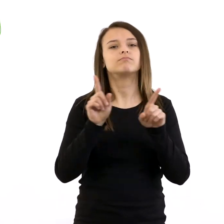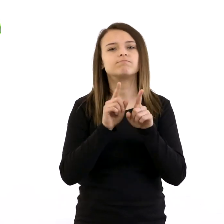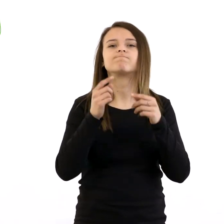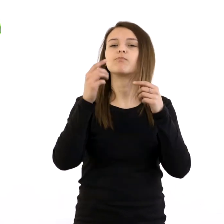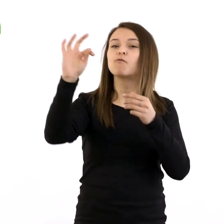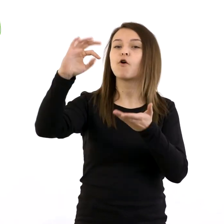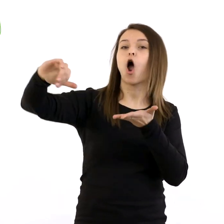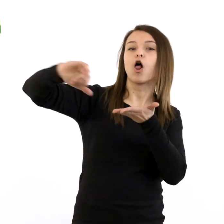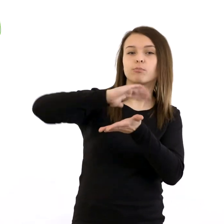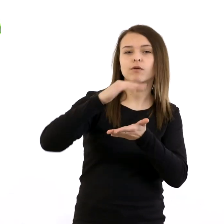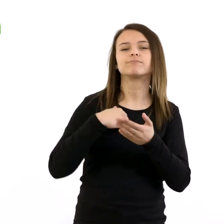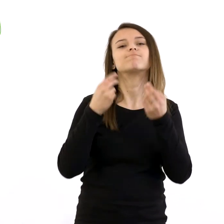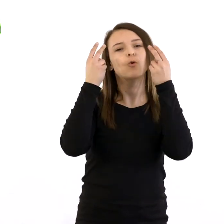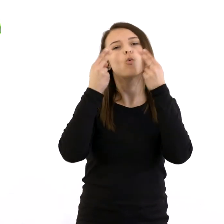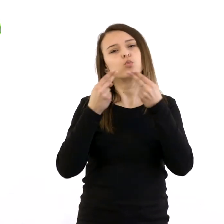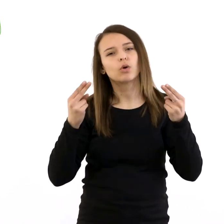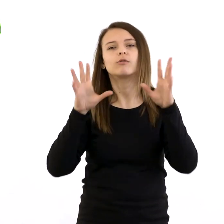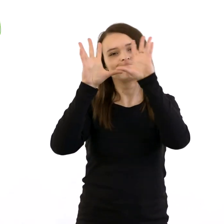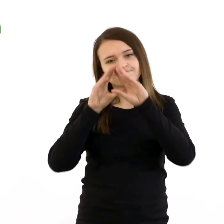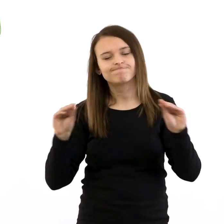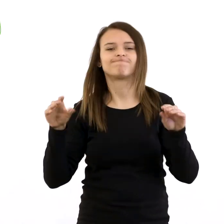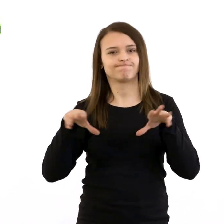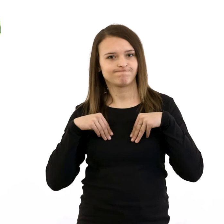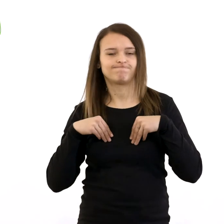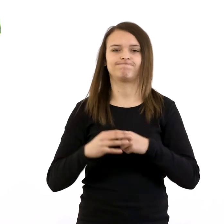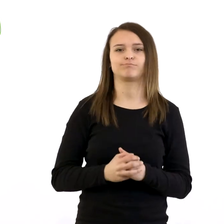kulturalnym przyjęciu ewentualnej odmowy.